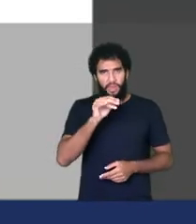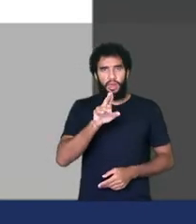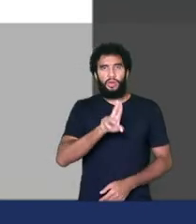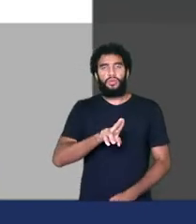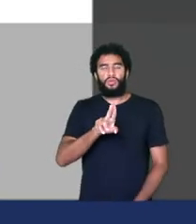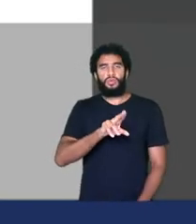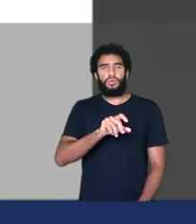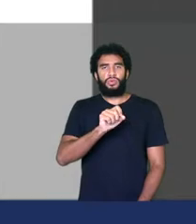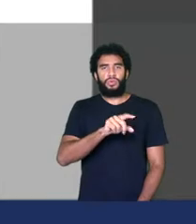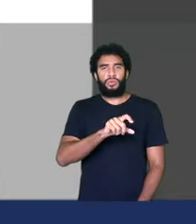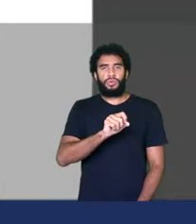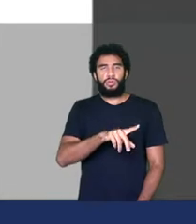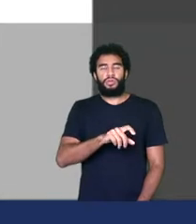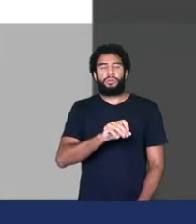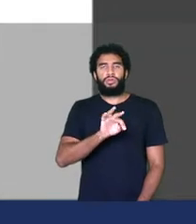LEI, URANO E IN INTERURBANA, COMBATE AOS AGROTÓXICOS...